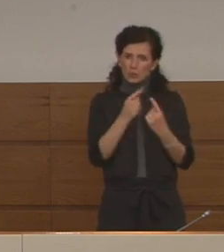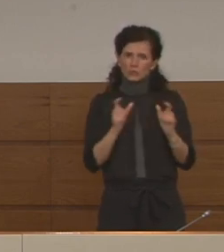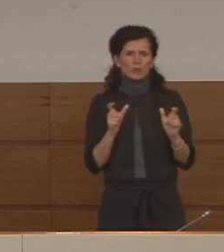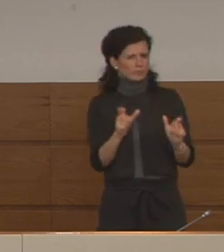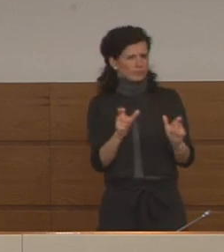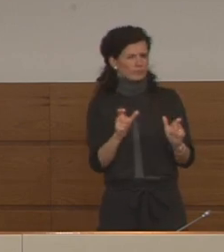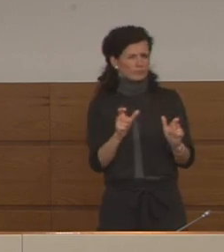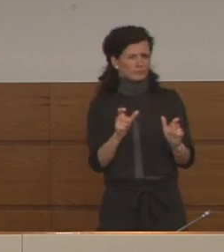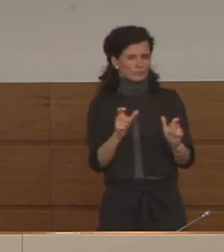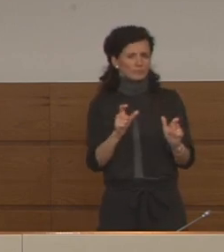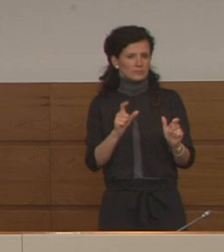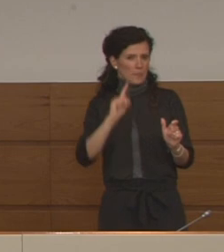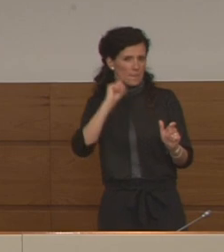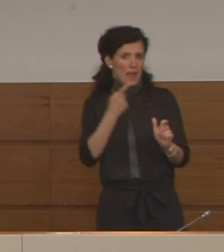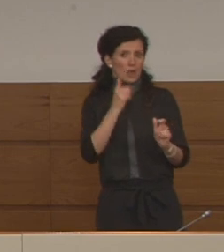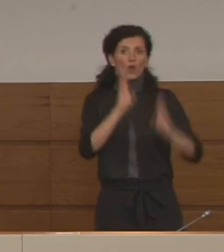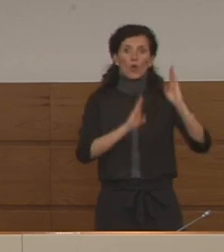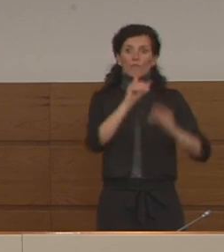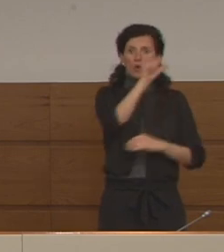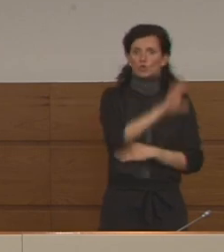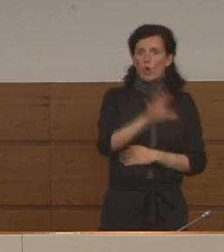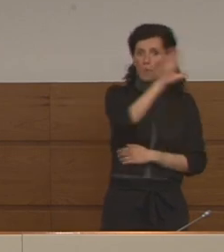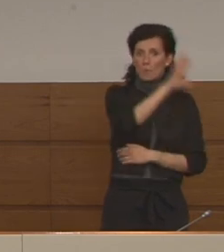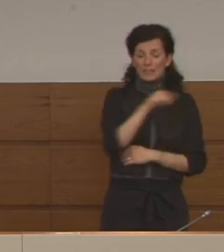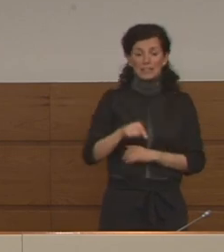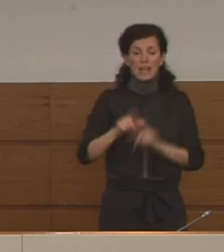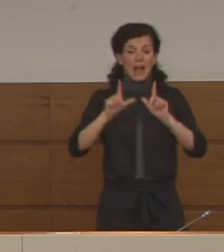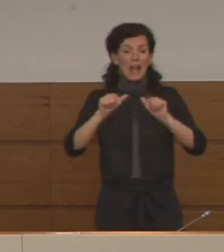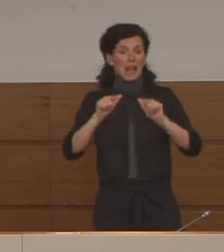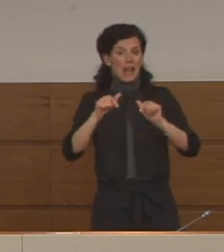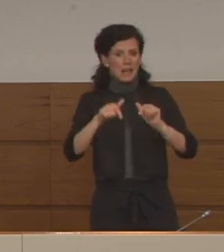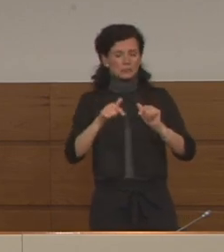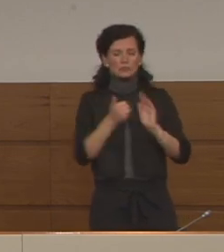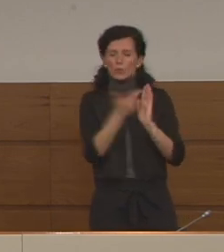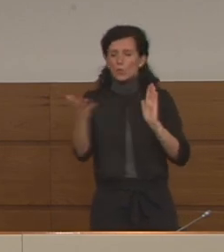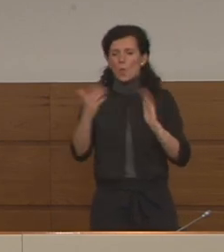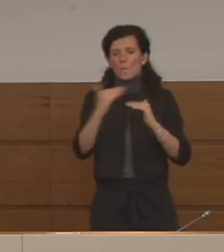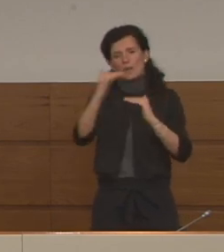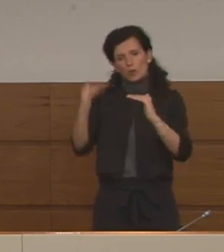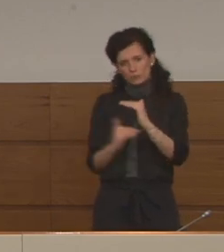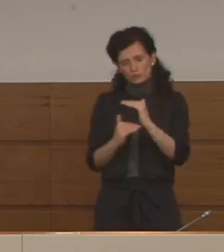i numeri sono più bassi. E infatti in un lasso di tempo simile, anche se non